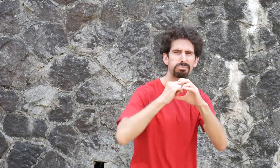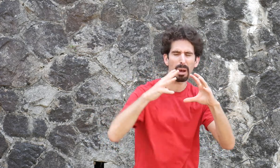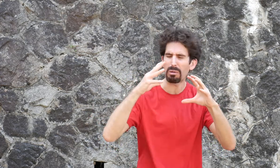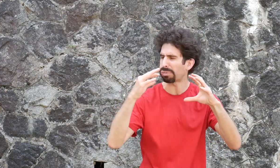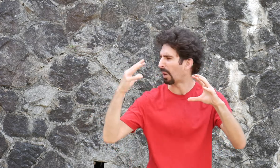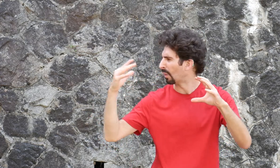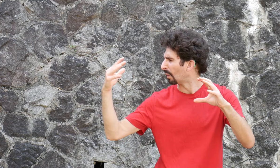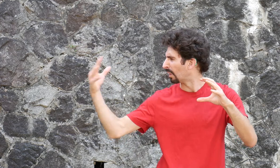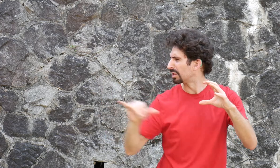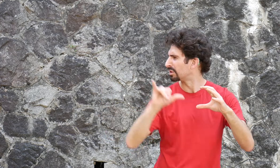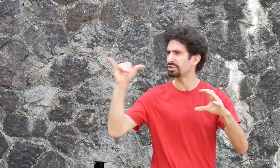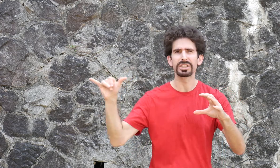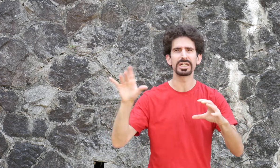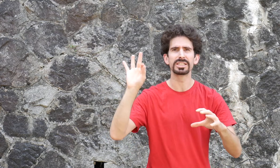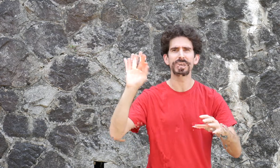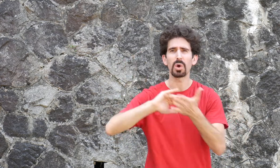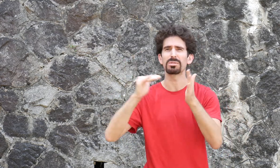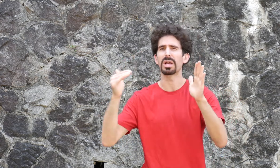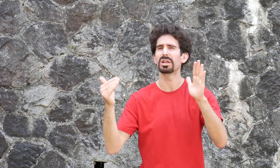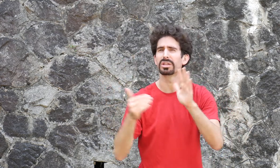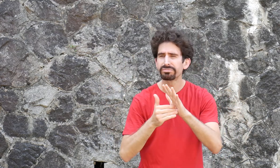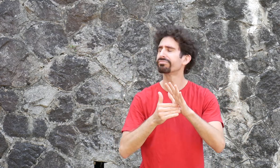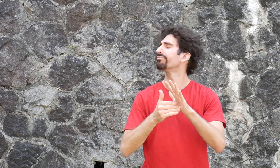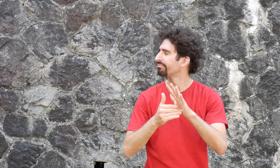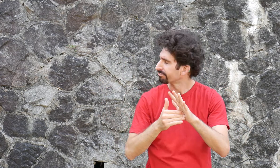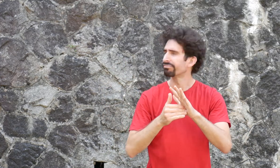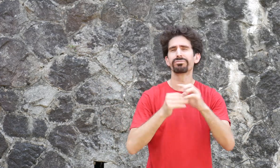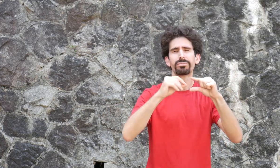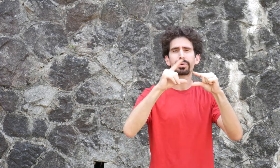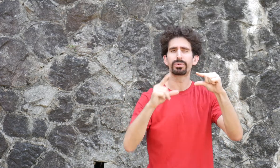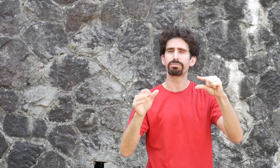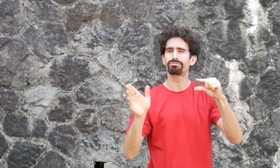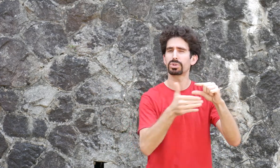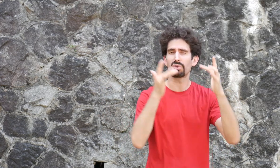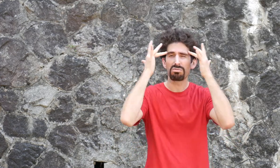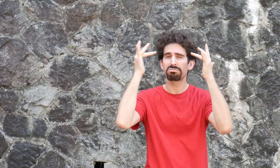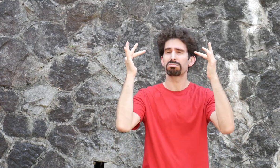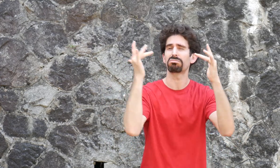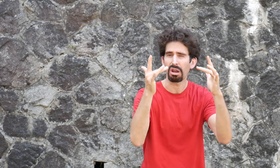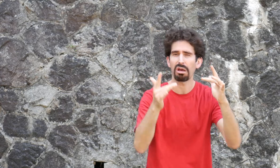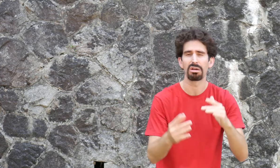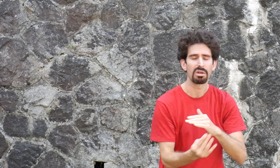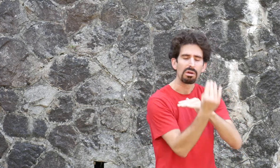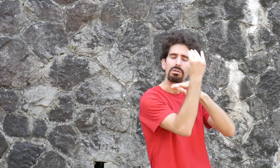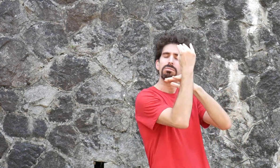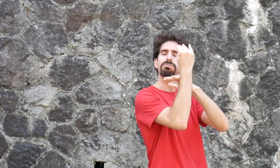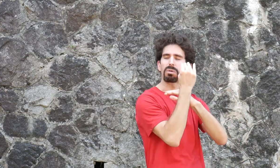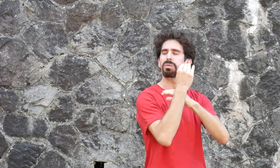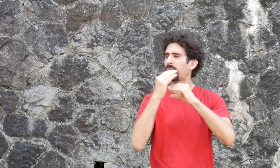se propagent alors jusqu'à 50 m de distance. Le carapidae est un poisson malin. Il se protège